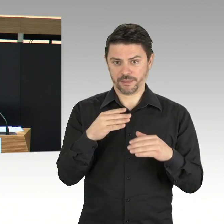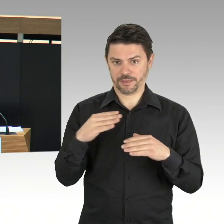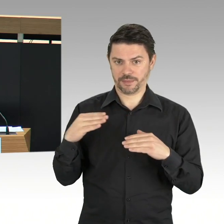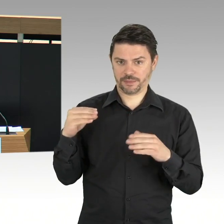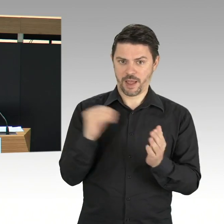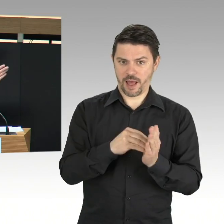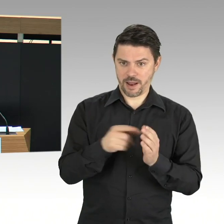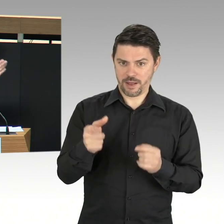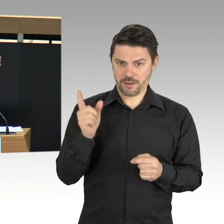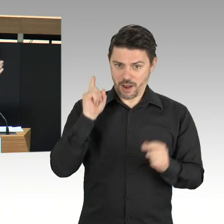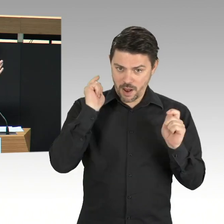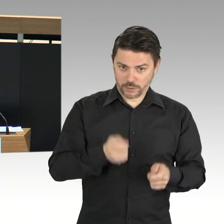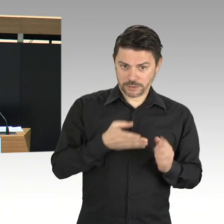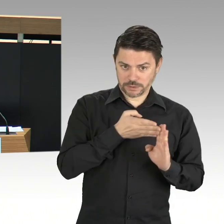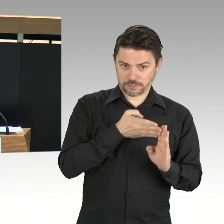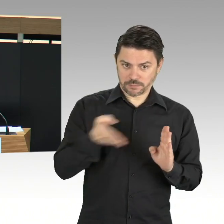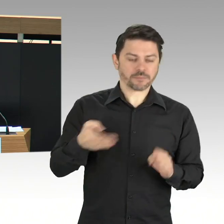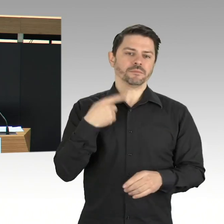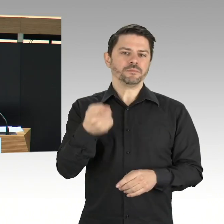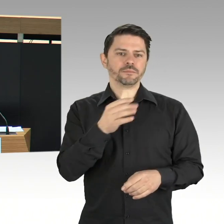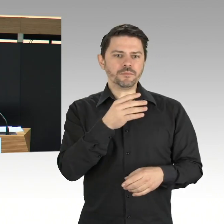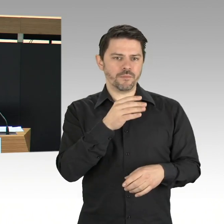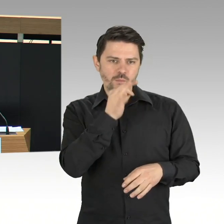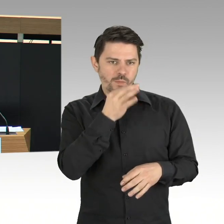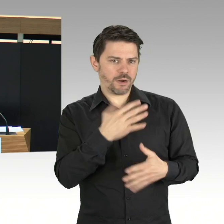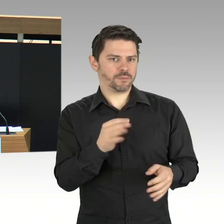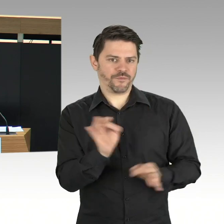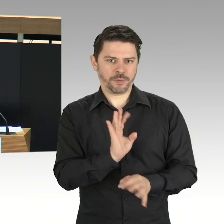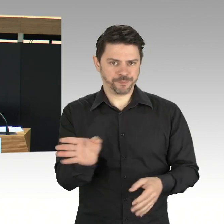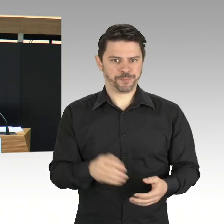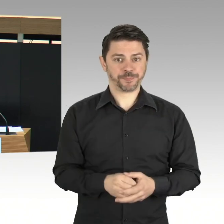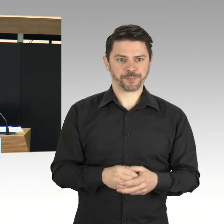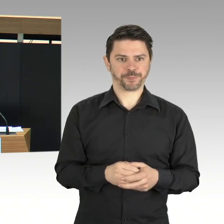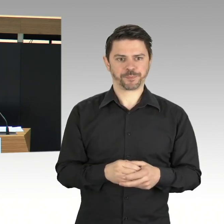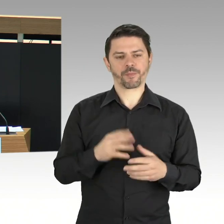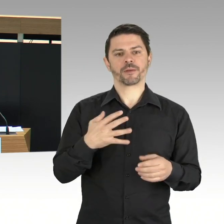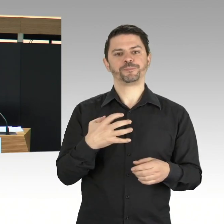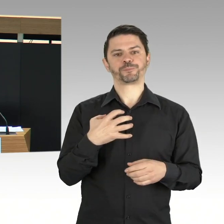oder "Mieter verliert Wohnung trotz fehlendem Eigenbedarf" oder "Miete verdoppelt sich nach Luxusmodernisierung"